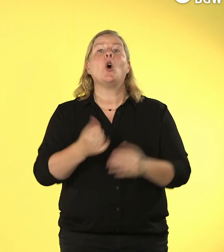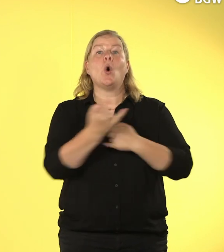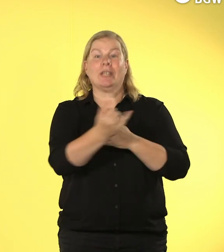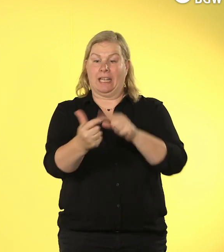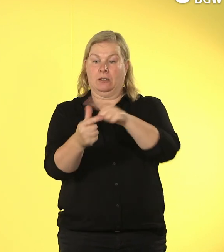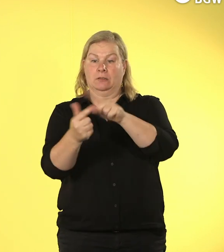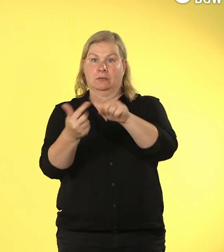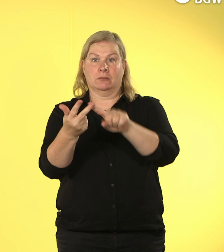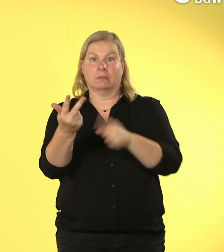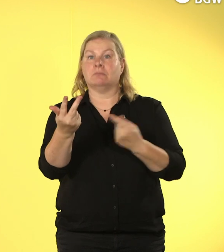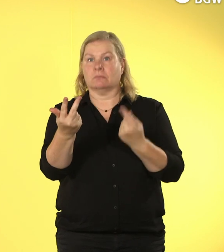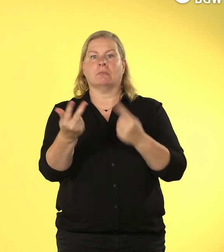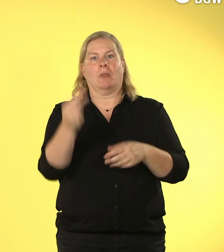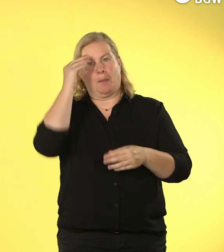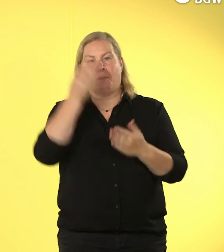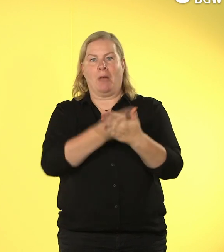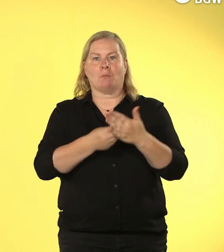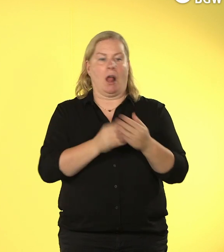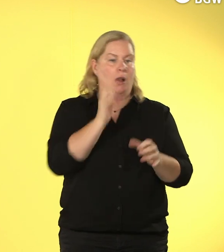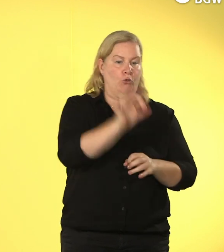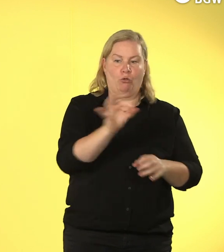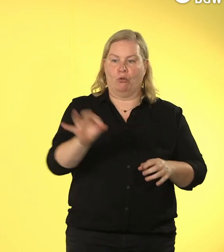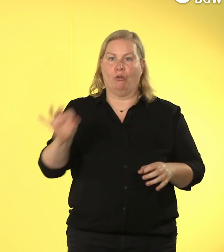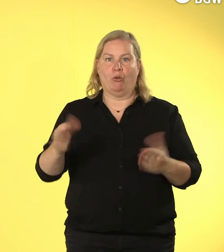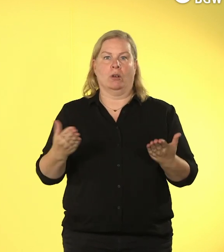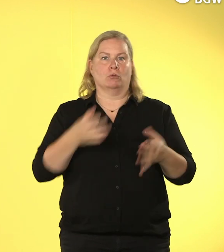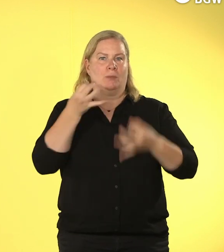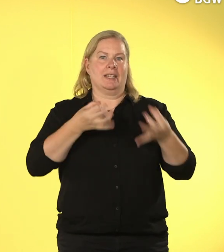Diese Merkmale gehen ineinander über.